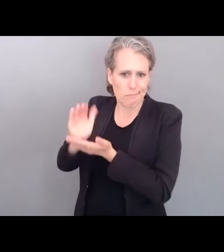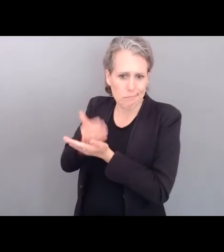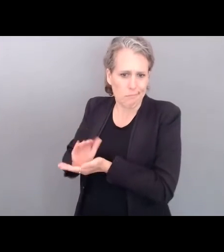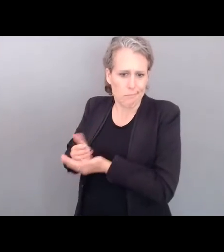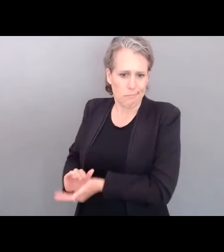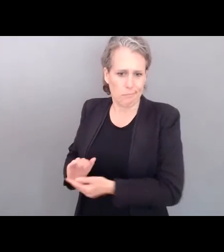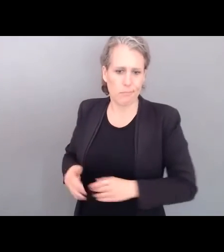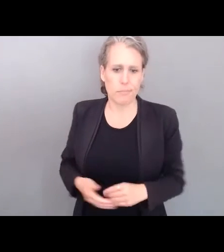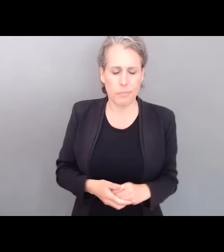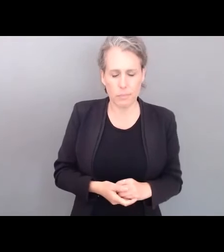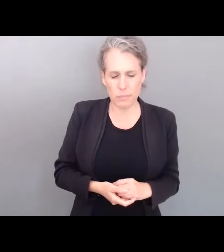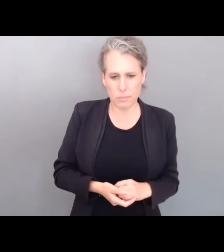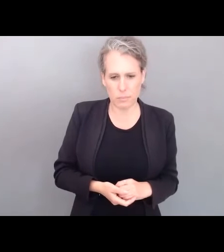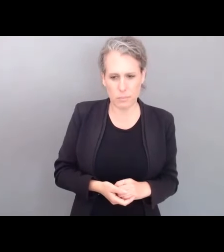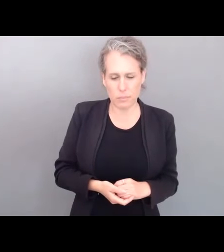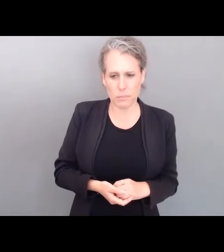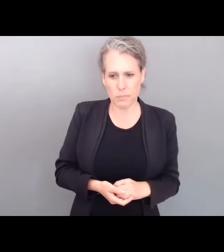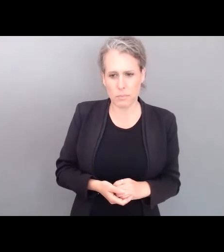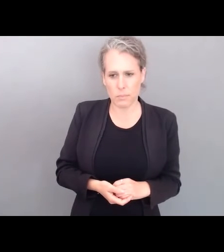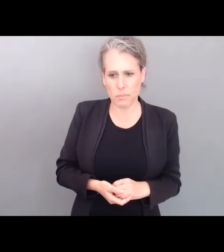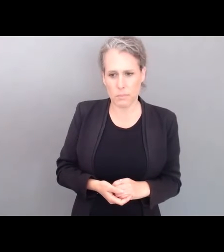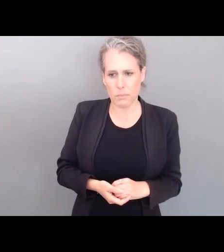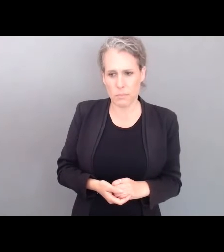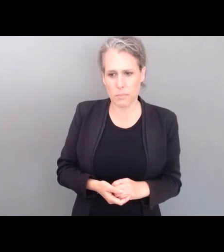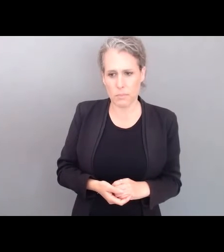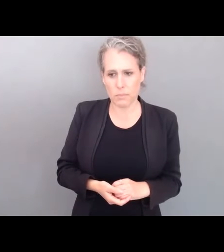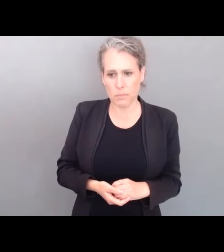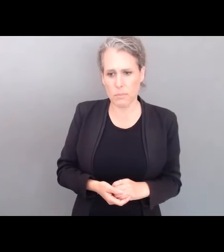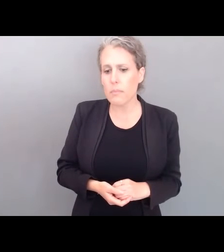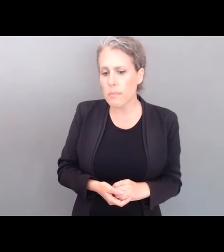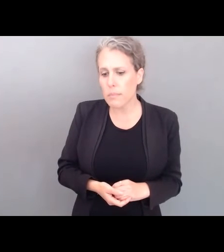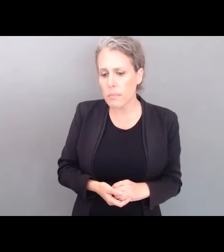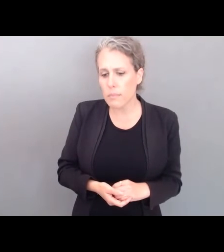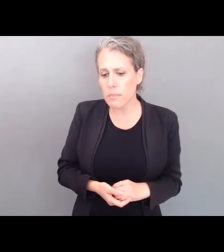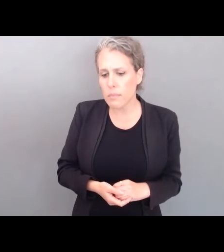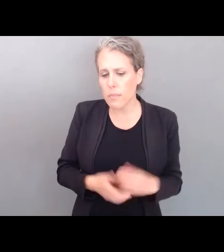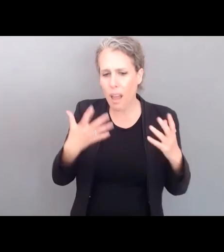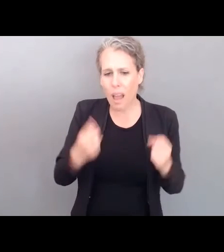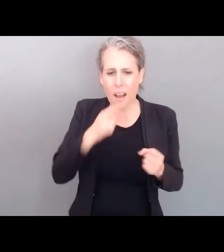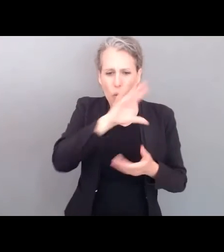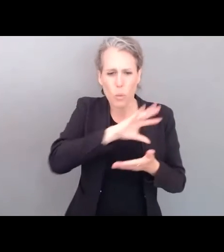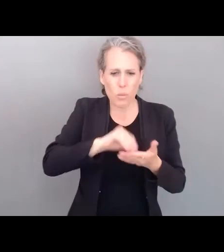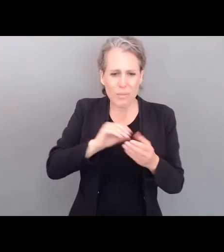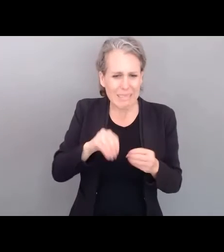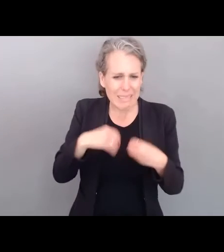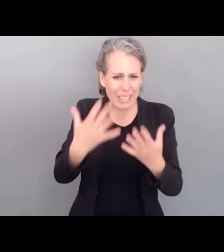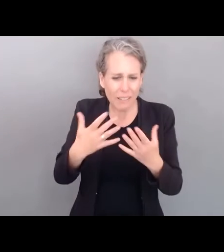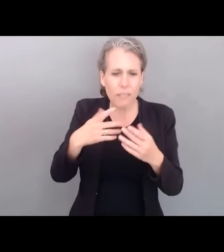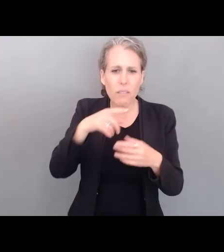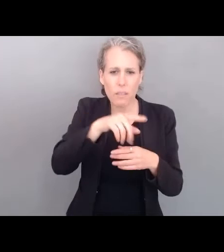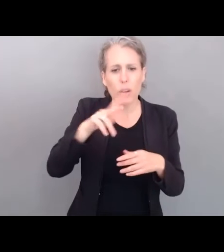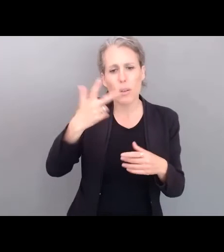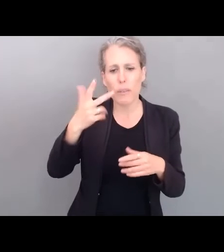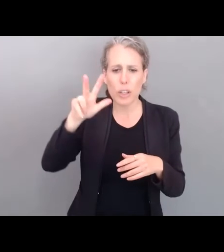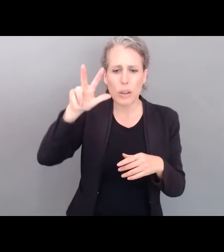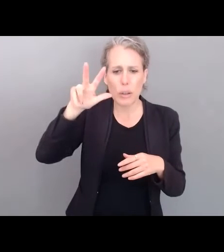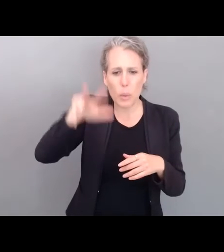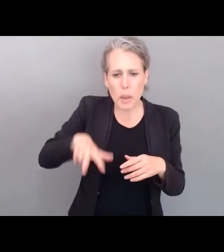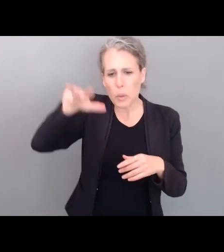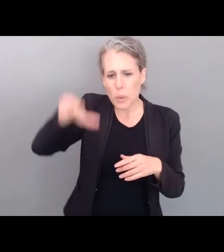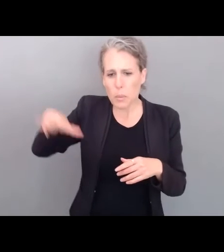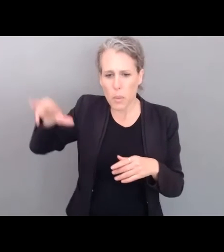expuesto donde las disposiciones disciplinarias para excluir a las personas con discapacidad como un